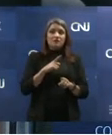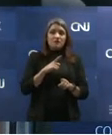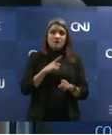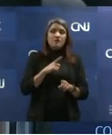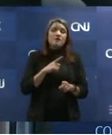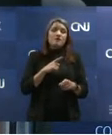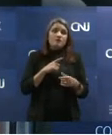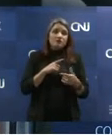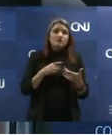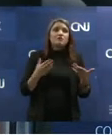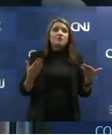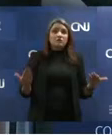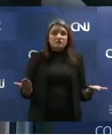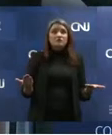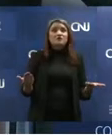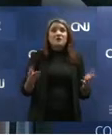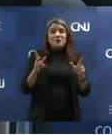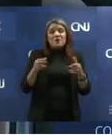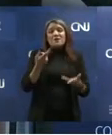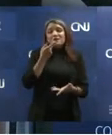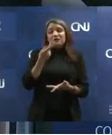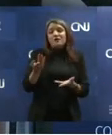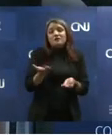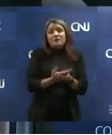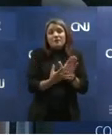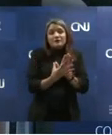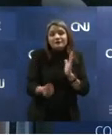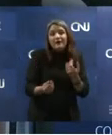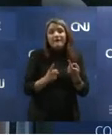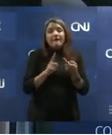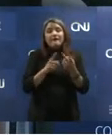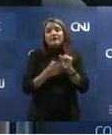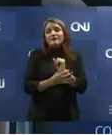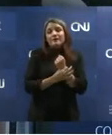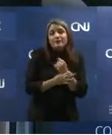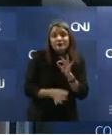quando fala sobre os precedentes segurança jurídica, ministro palestra. Eu tive oportunidade de assistir